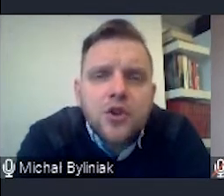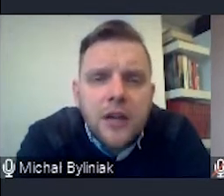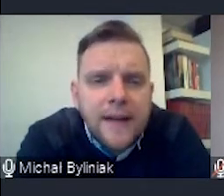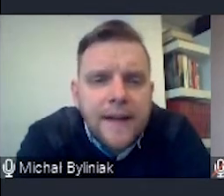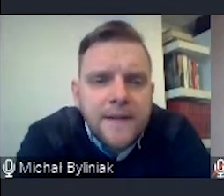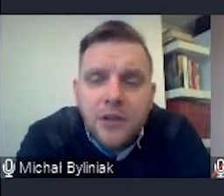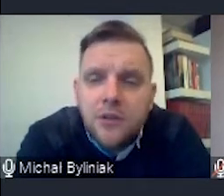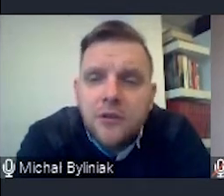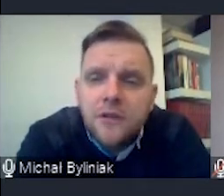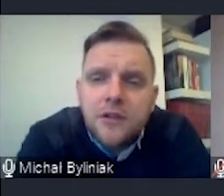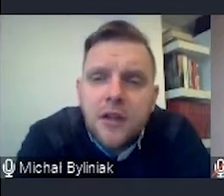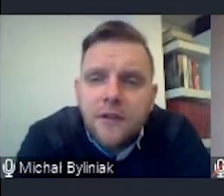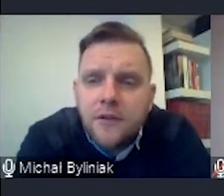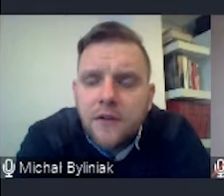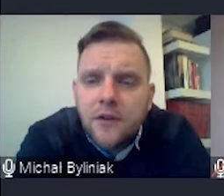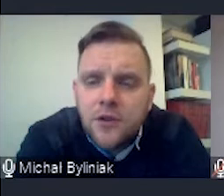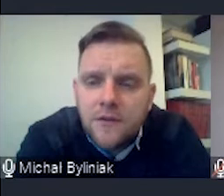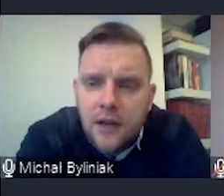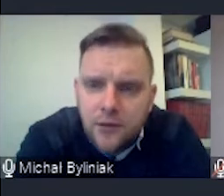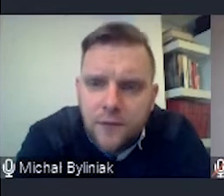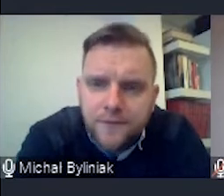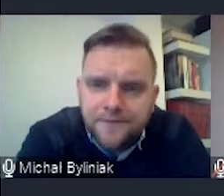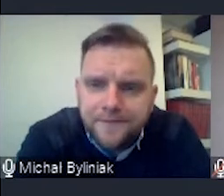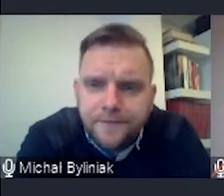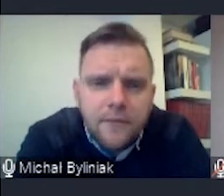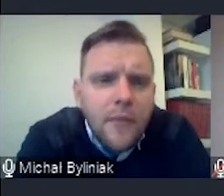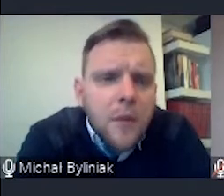że zmieniły się wytyczne kwalifikowalności wydatków,